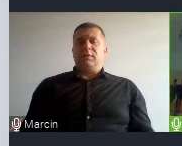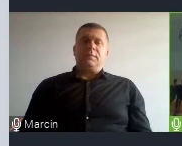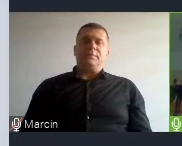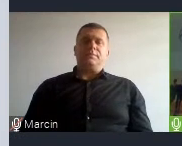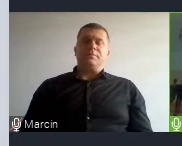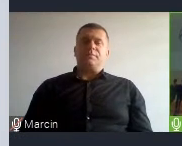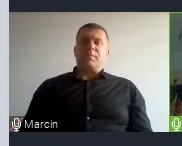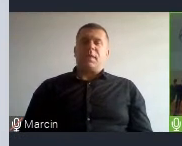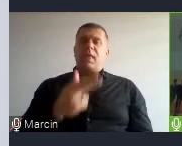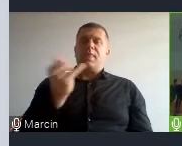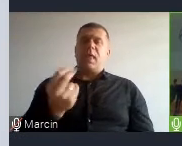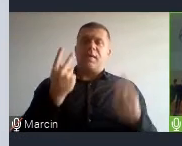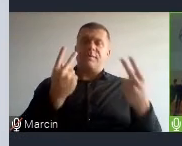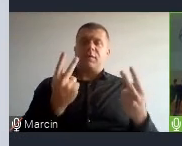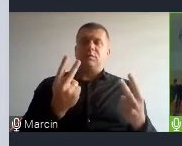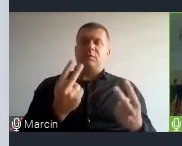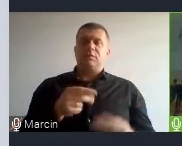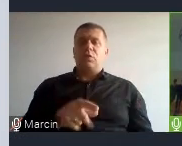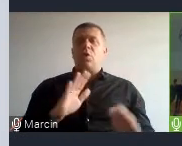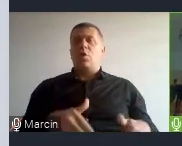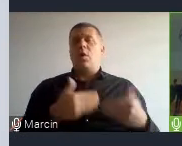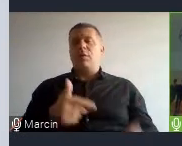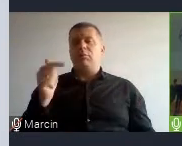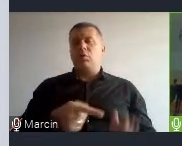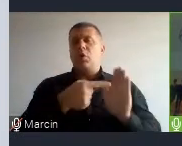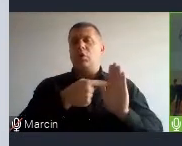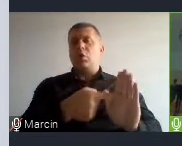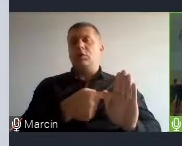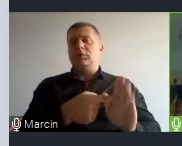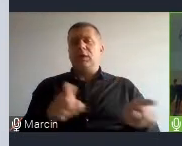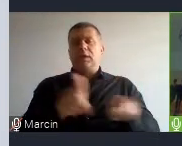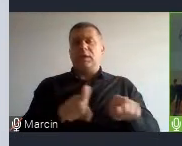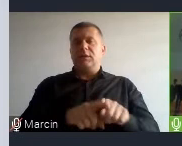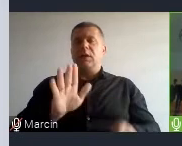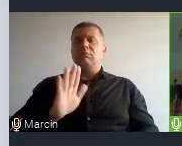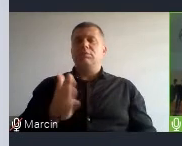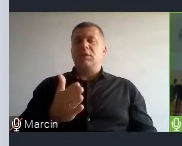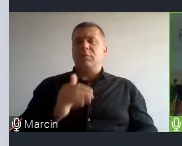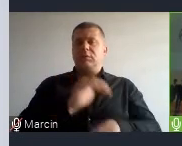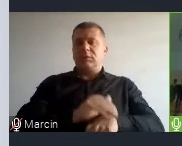Najważniejsze jest to, że te oferty muszą dotyczyć tego samego przedmiotu zmówienia.